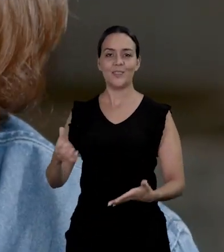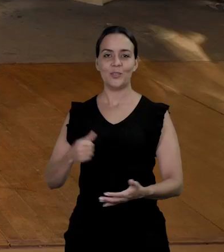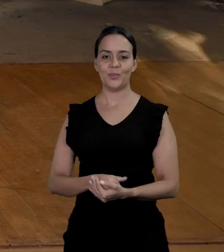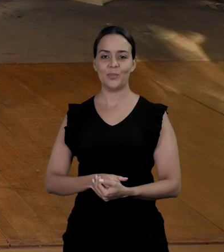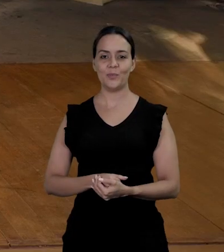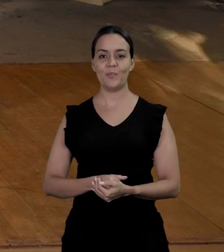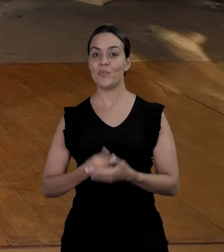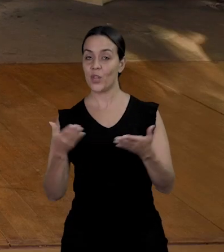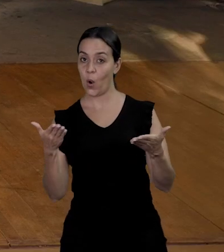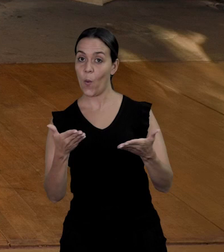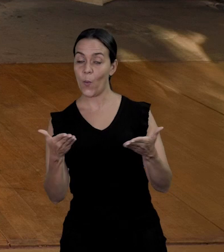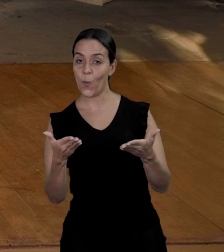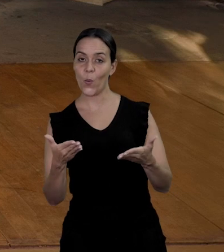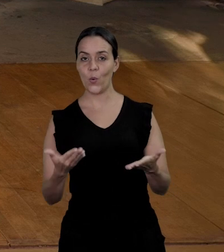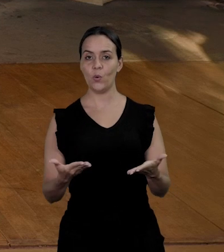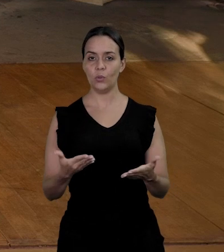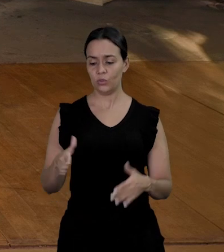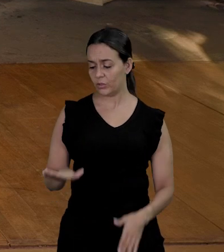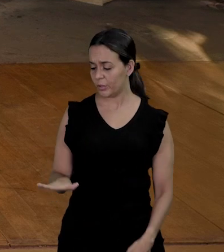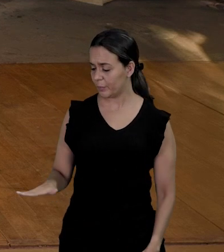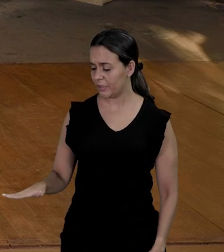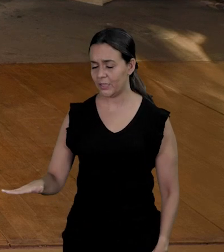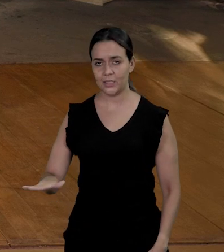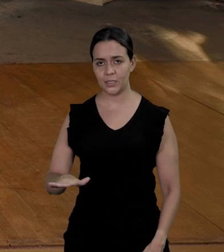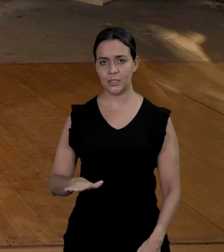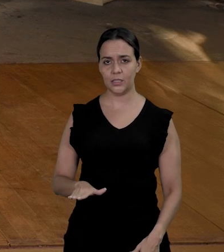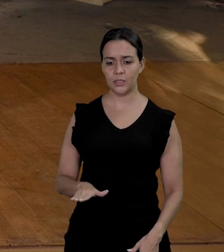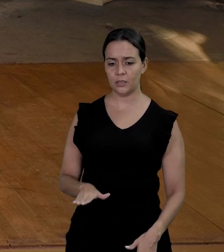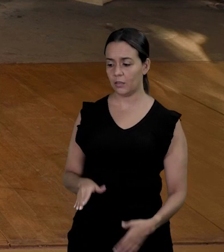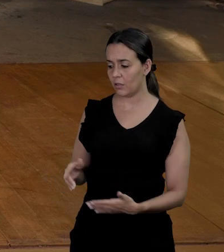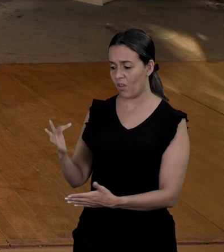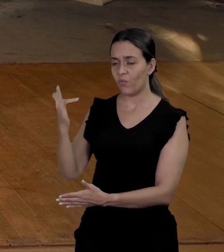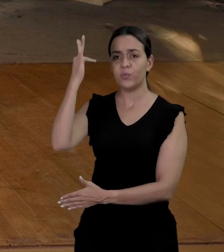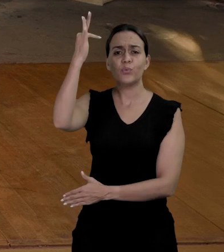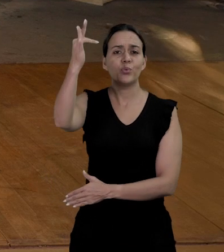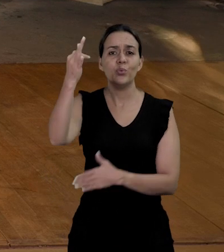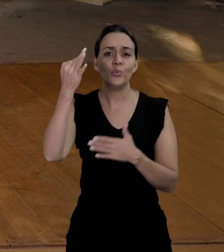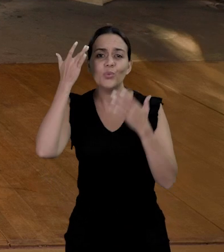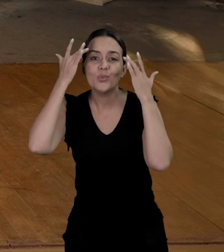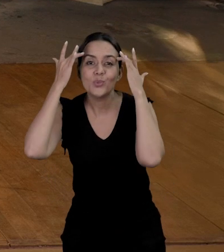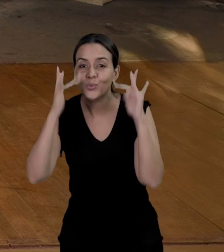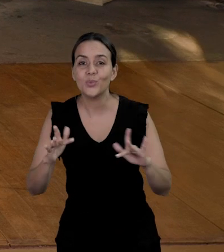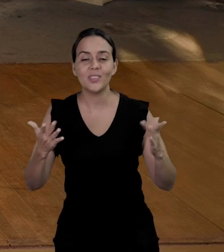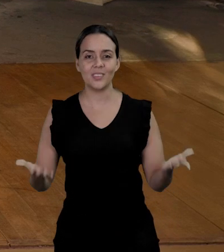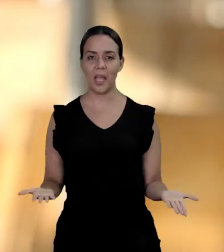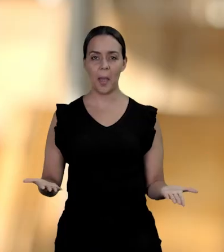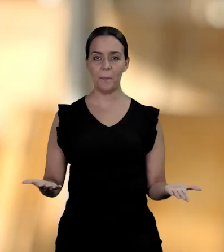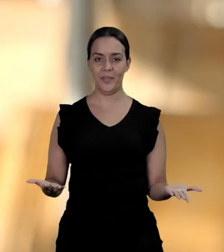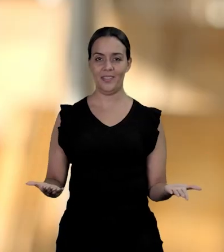É a pior coisa, porque hoje, por exemplo, a maior parte das crianças pequenas vão fazer uma coisa que a gente nem sabe o que é.